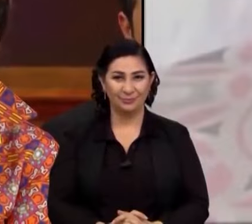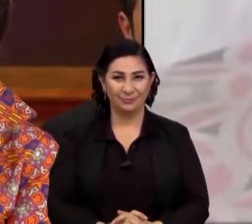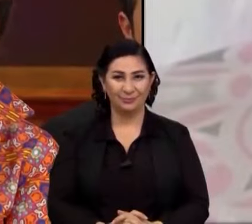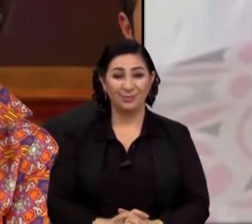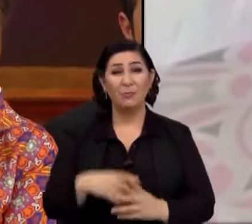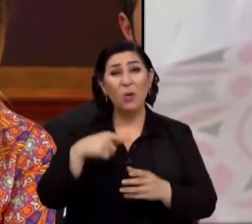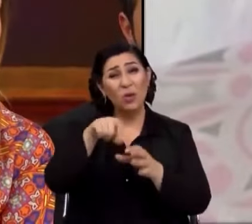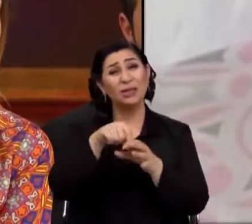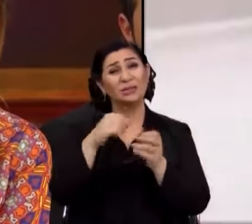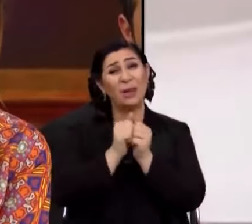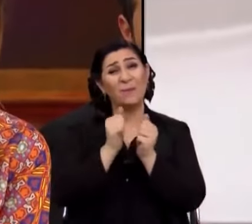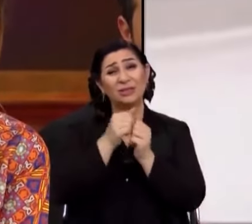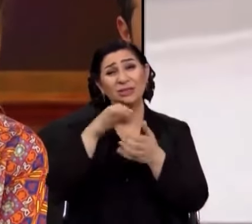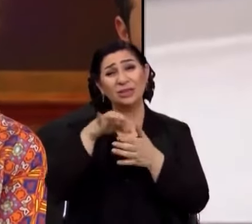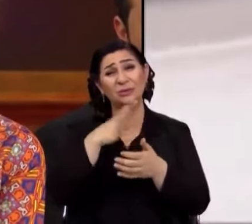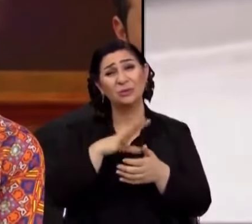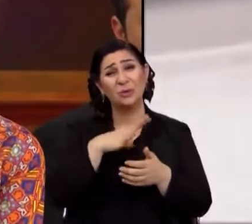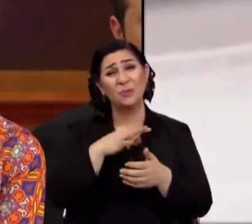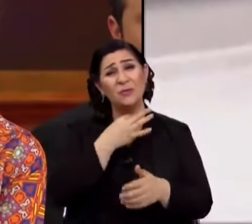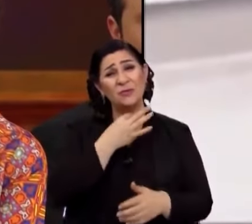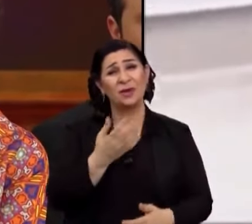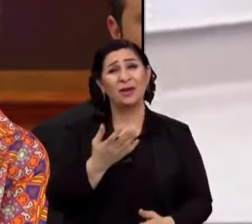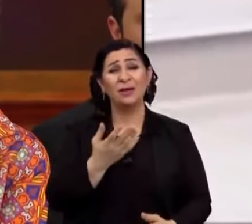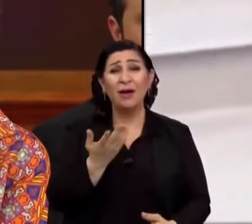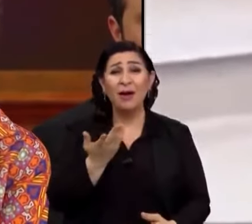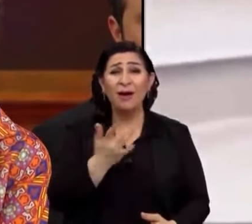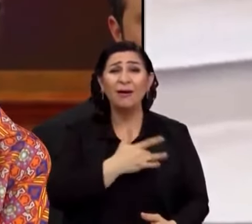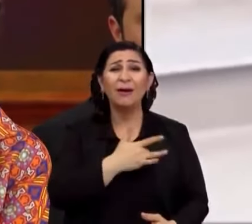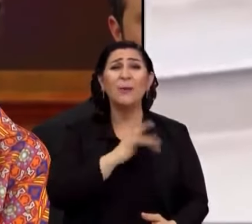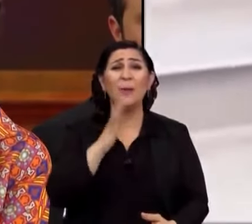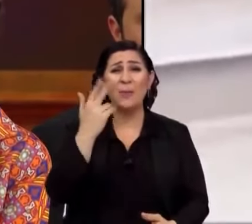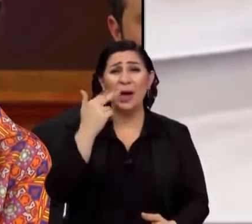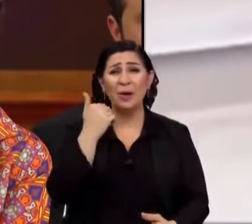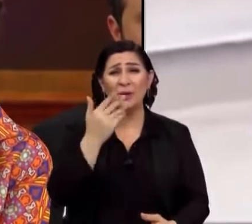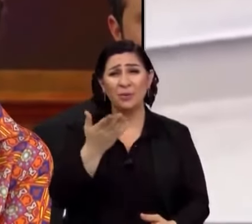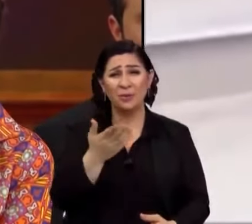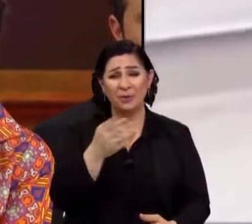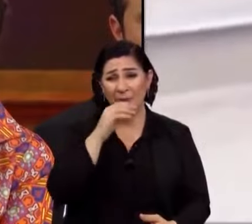Lütfen ama Ay kıyamam sana [Müzik]